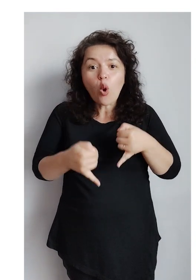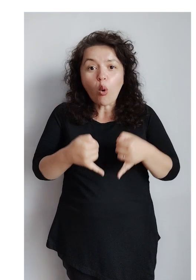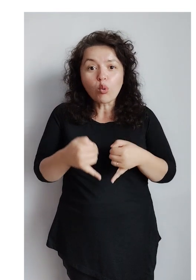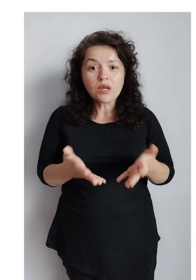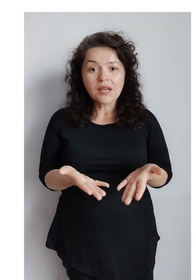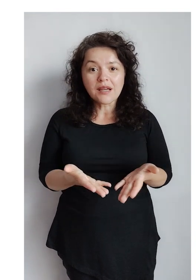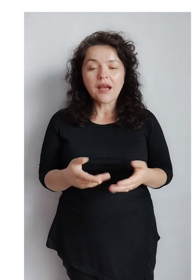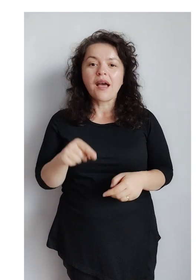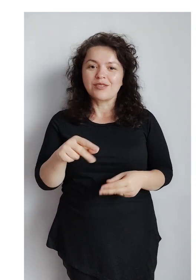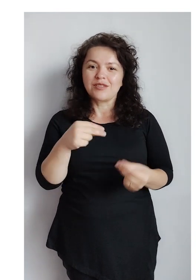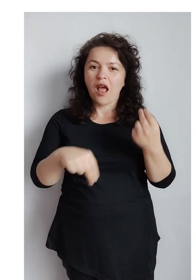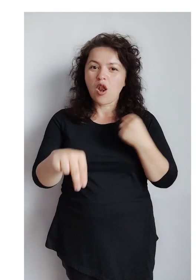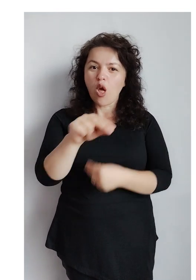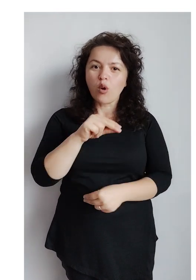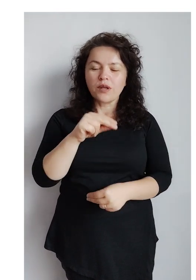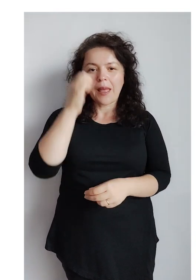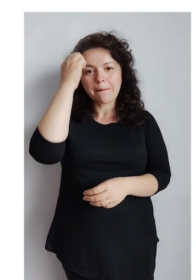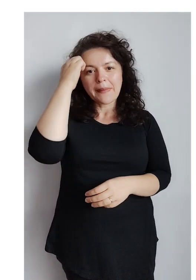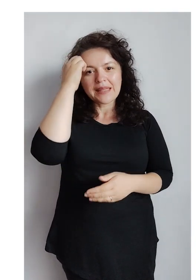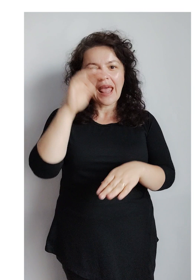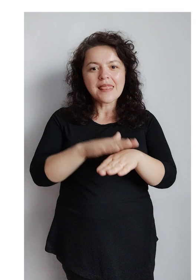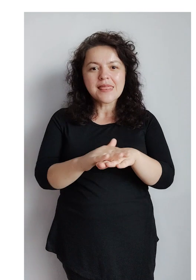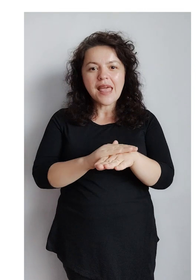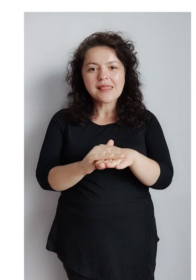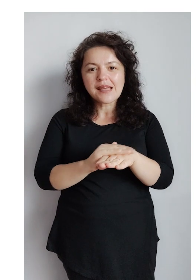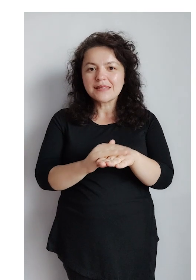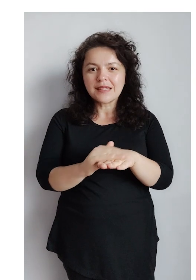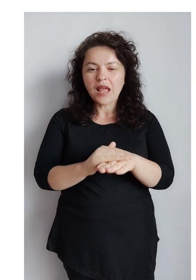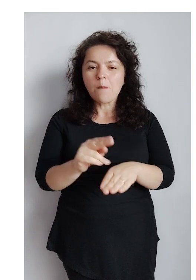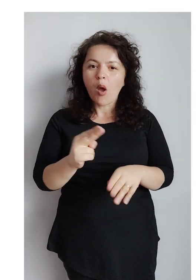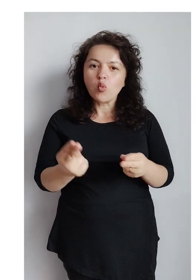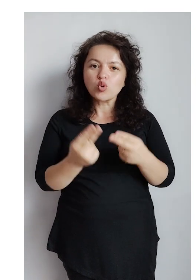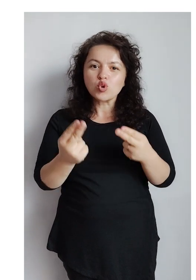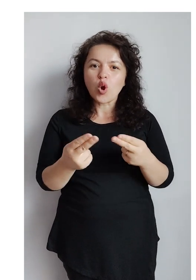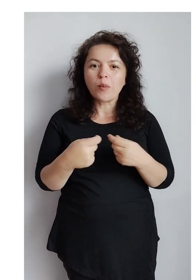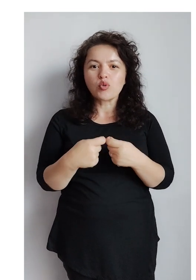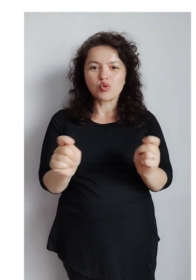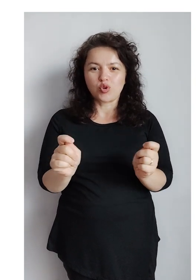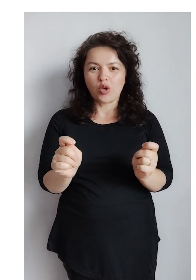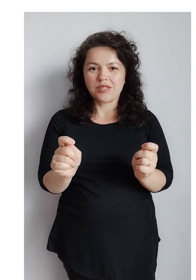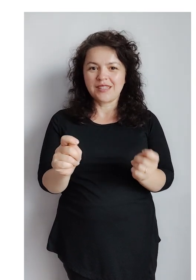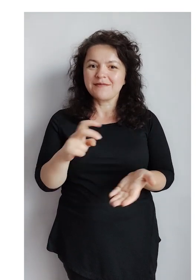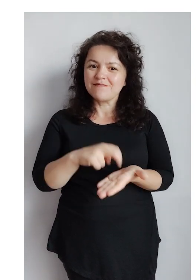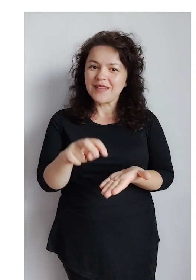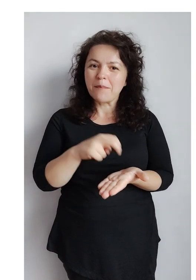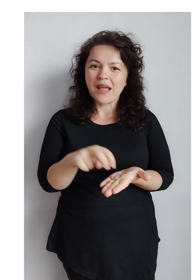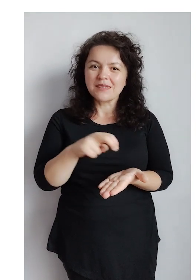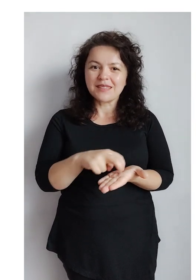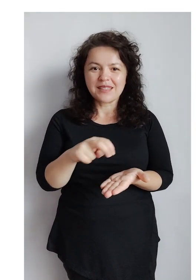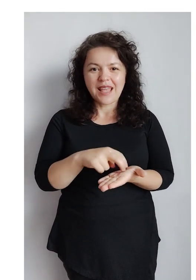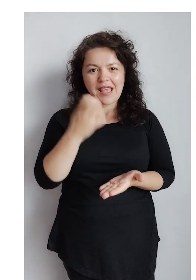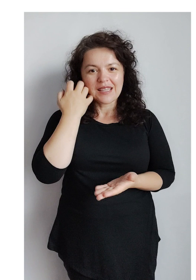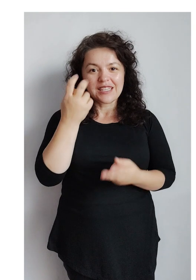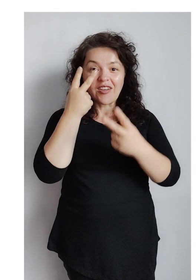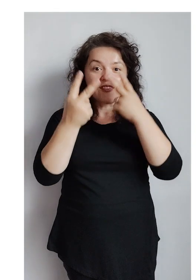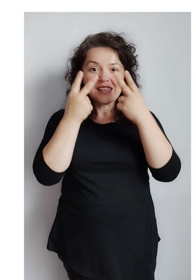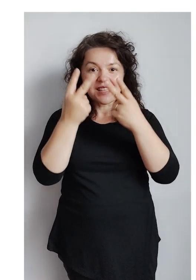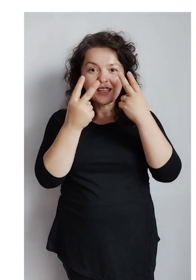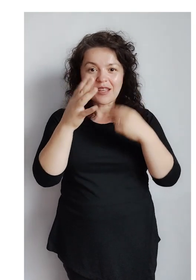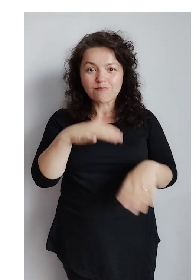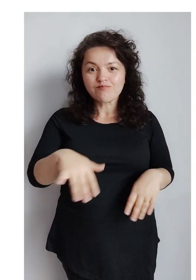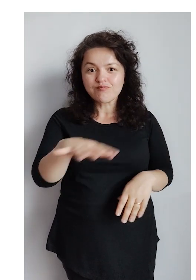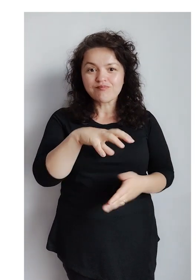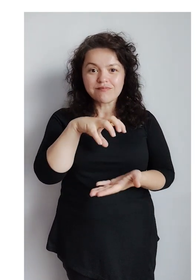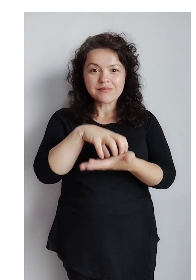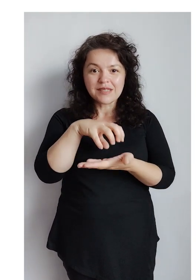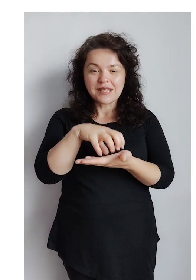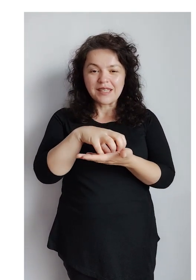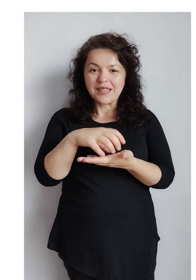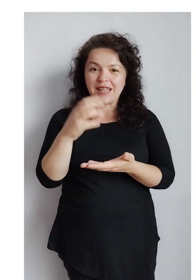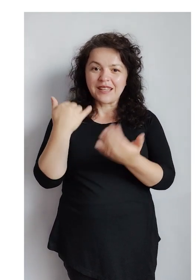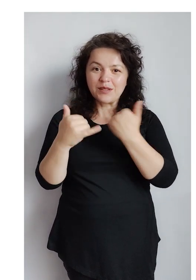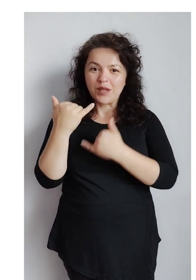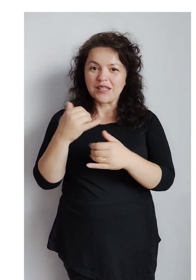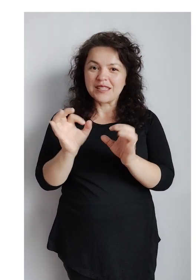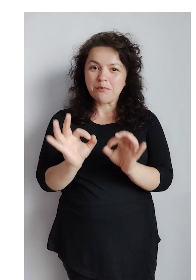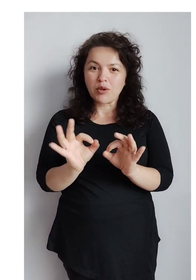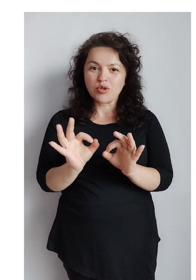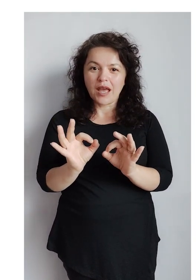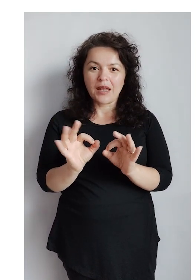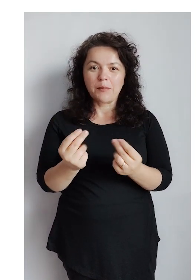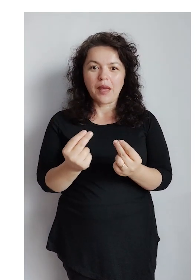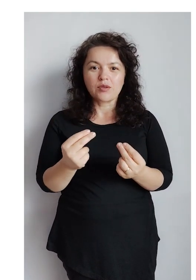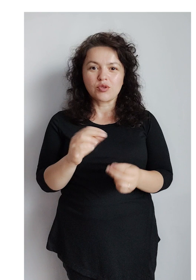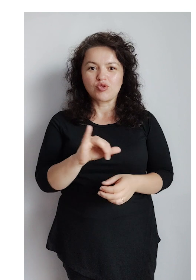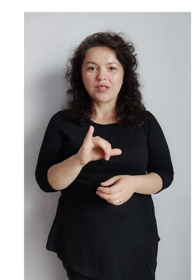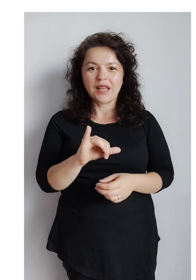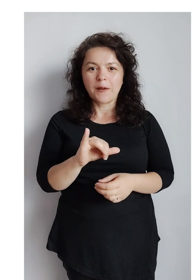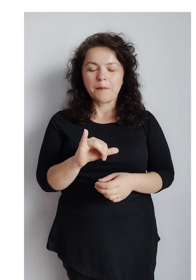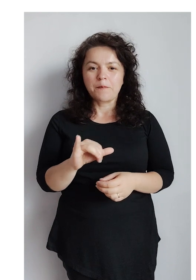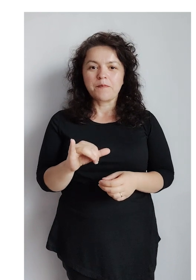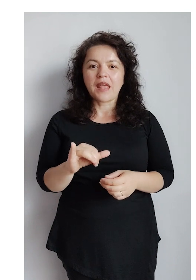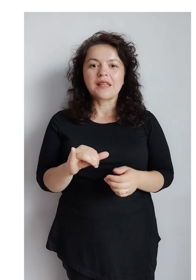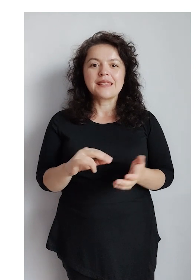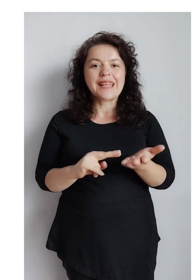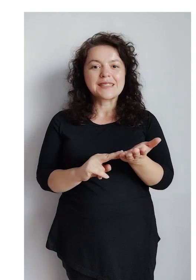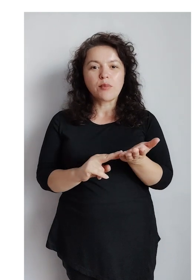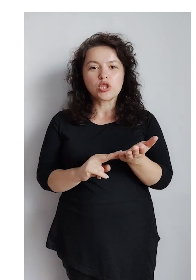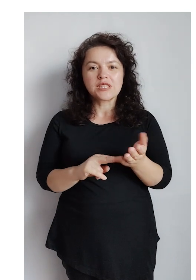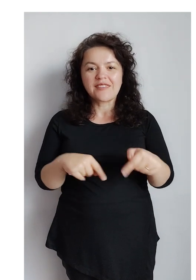Acestea sunt înlocuite cu pietre netezite, ceea ce face mai ușor pentru toată lumea să se deplaseze atunci când vizitează site-ul, în special pentru cei care folosesc dispozitive de mobilitate